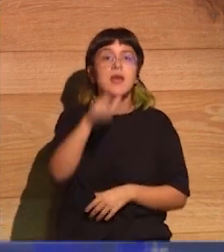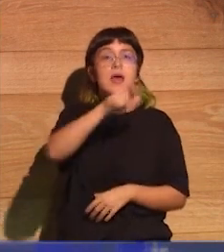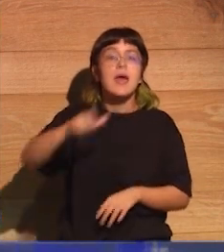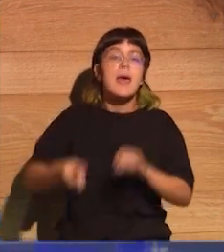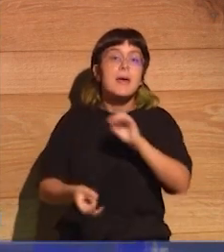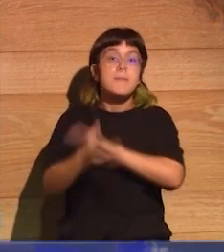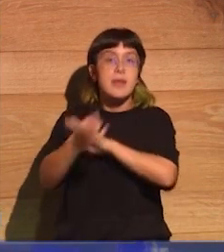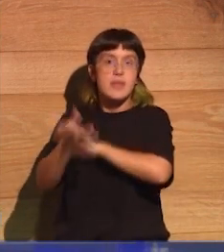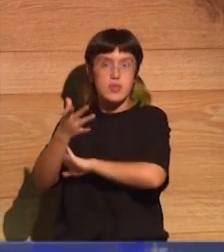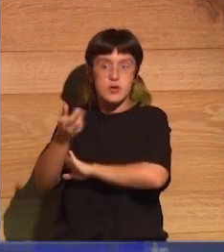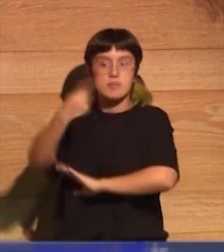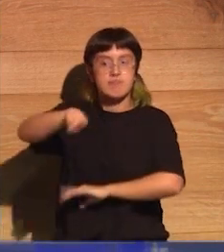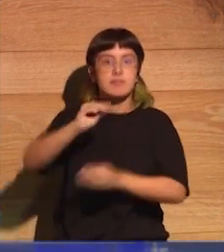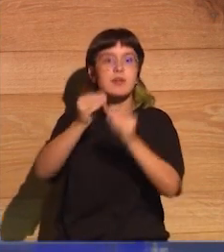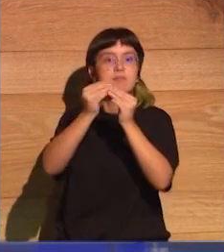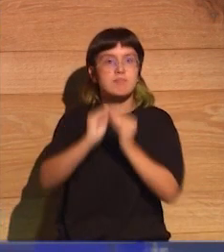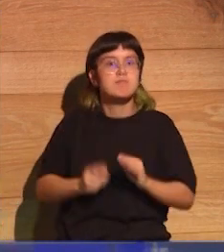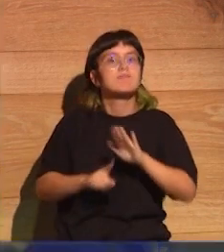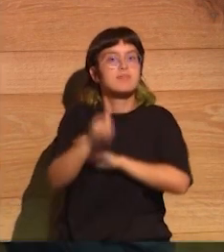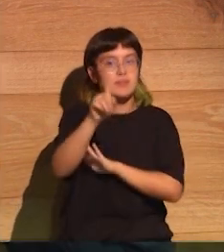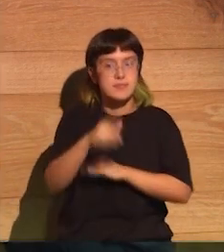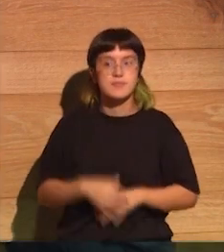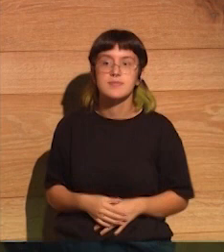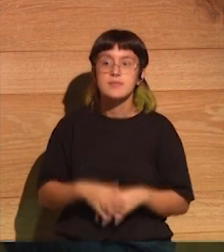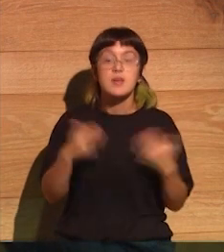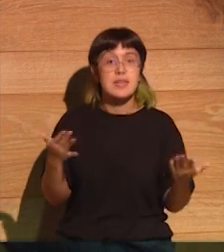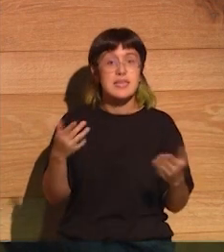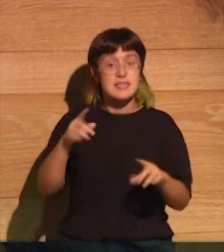Y ese espíritu y esa mentalidad emprendedora